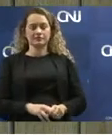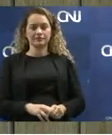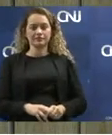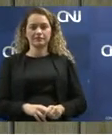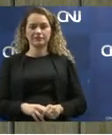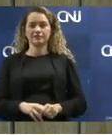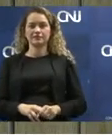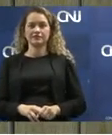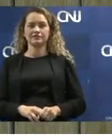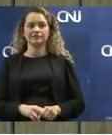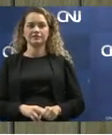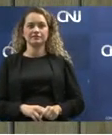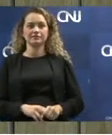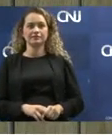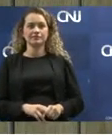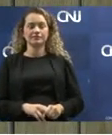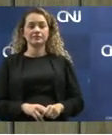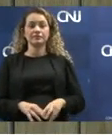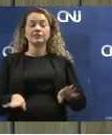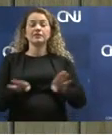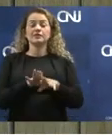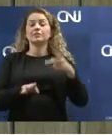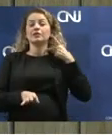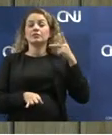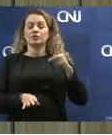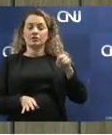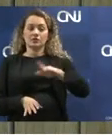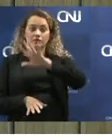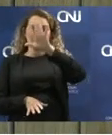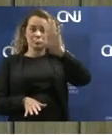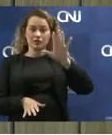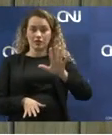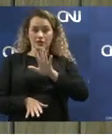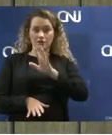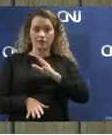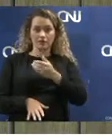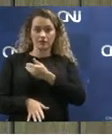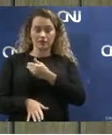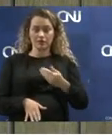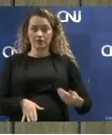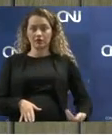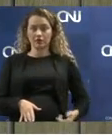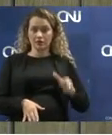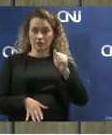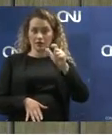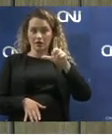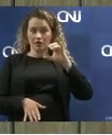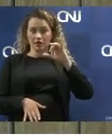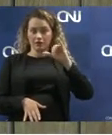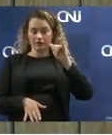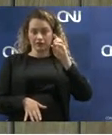Subprocurador geral da República, Alcides Martins. Secretário-Geral do Conselho Nacional de Justiça, Valter Shuenquener.